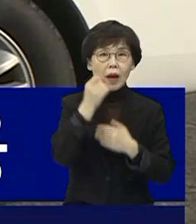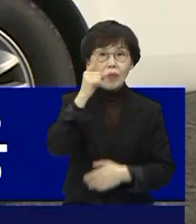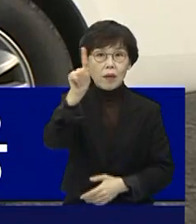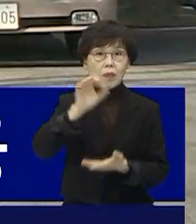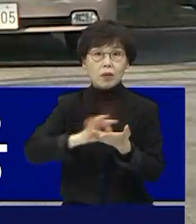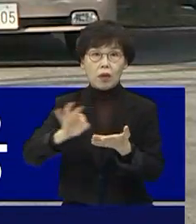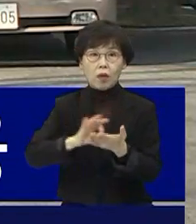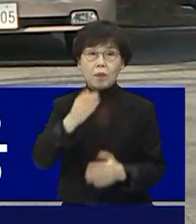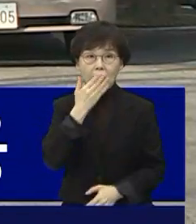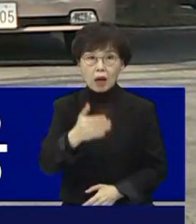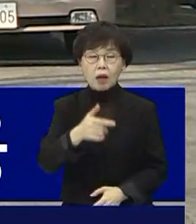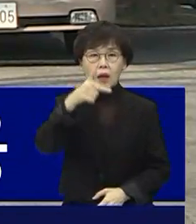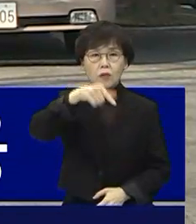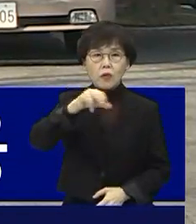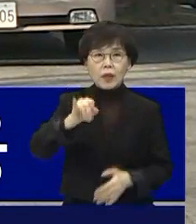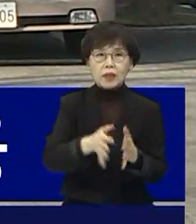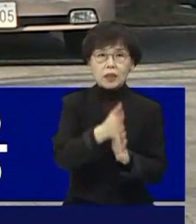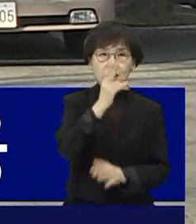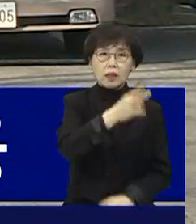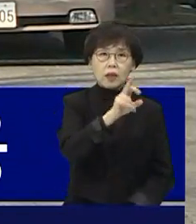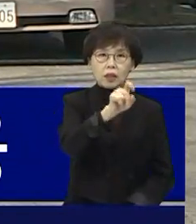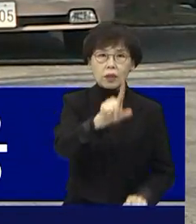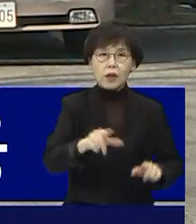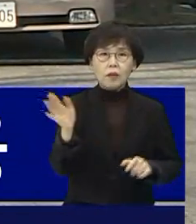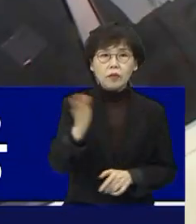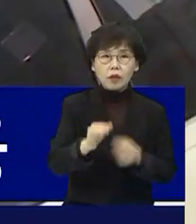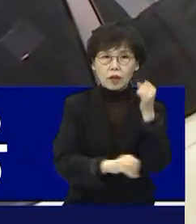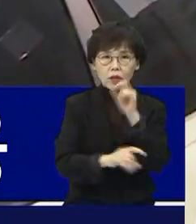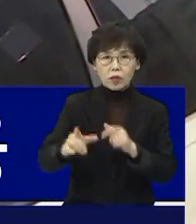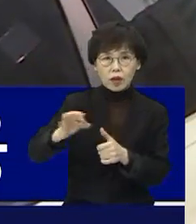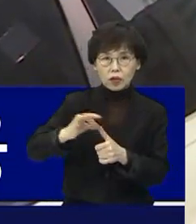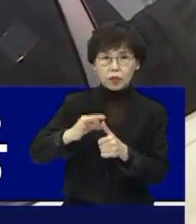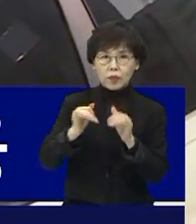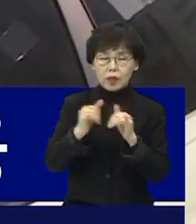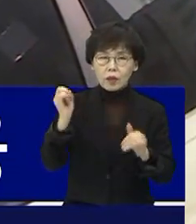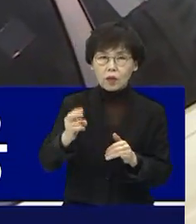구미시는 2021년부터 기초생활수급자와